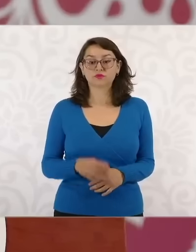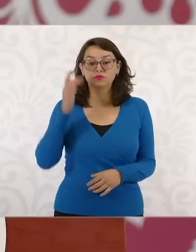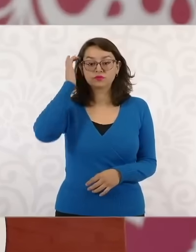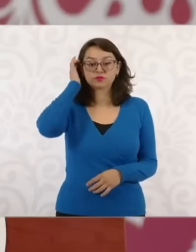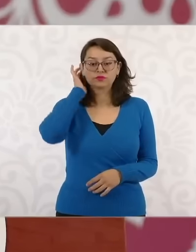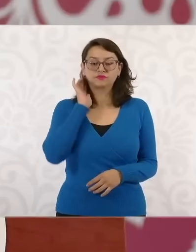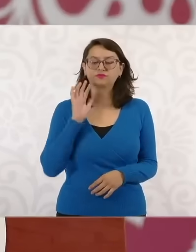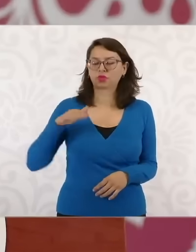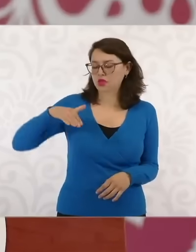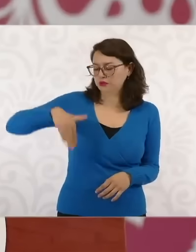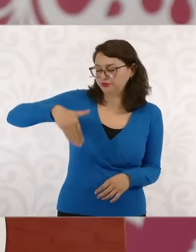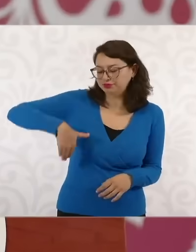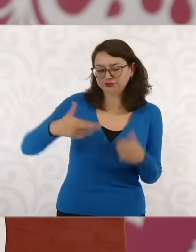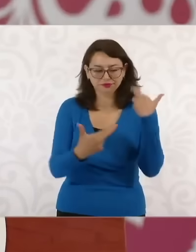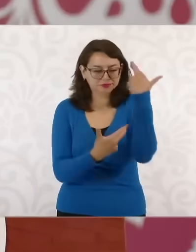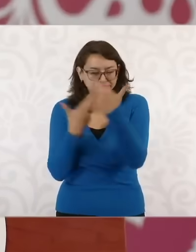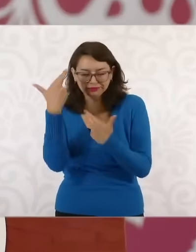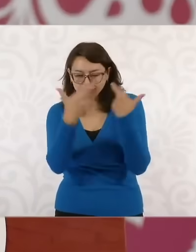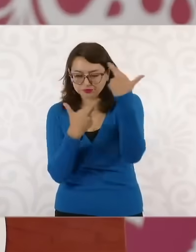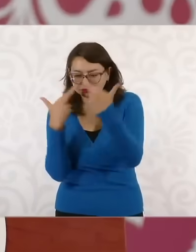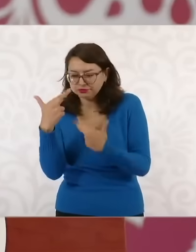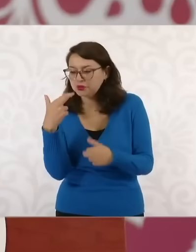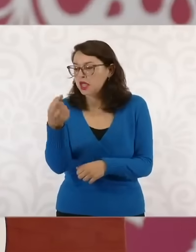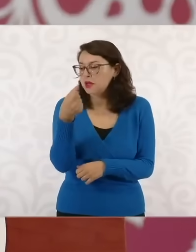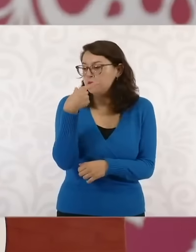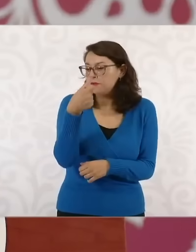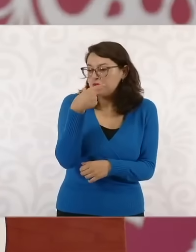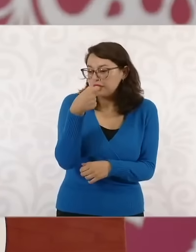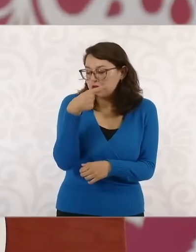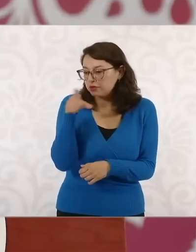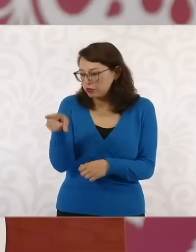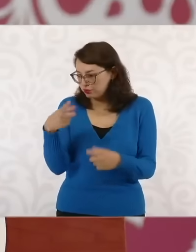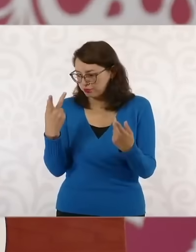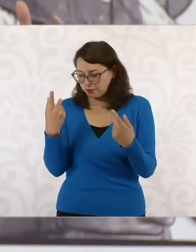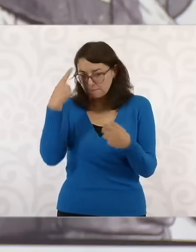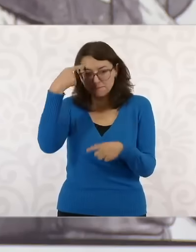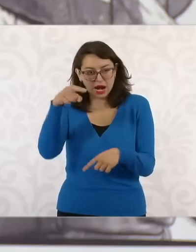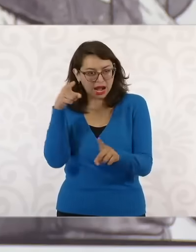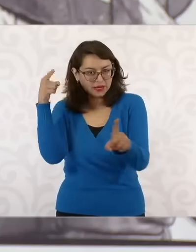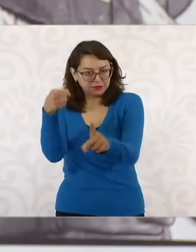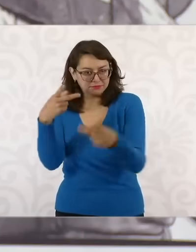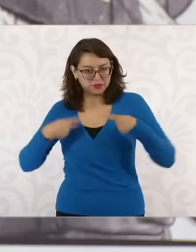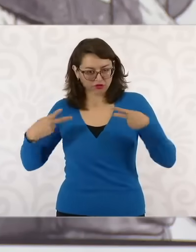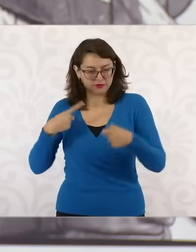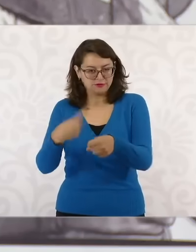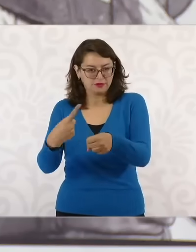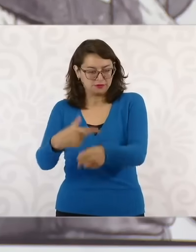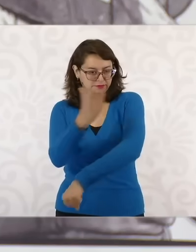por ejemplo. ¿Qué medicos debe darse a alguien que es hipertenso con estas características? Entonces